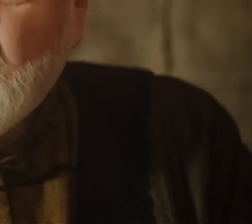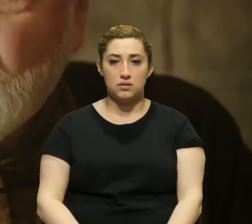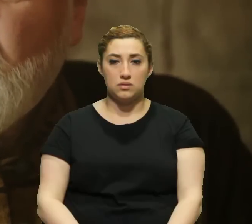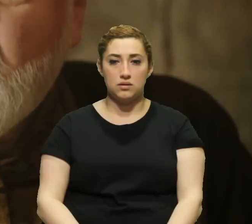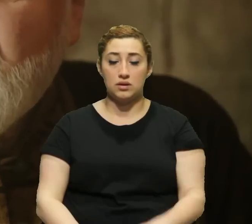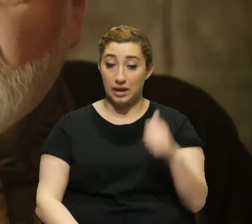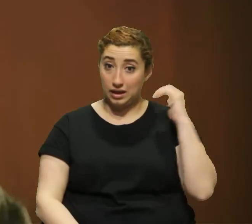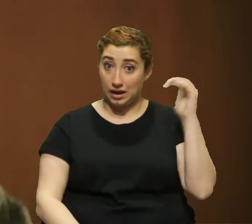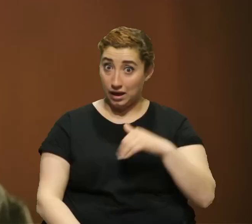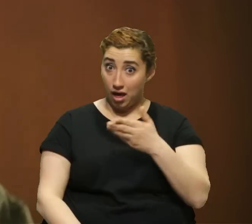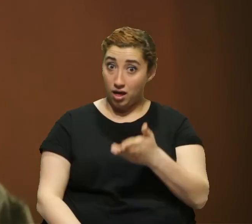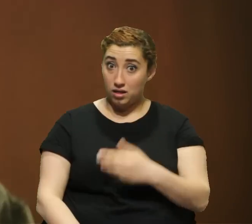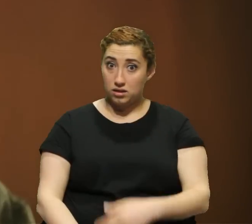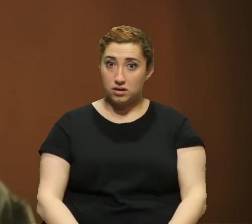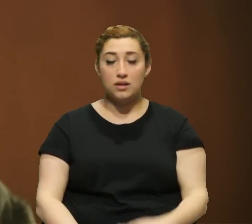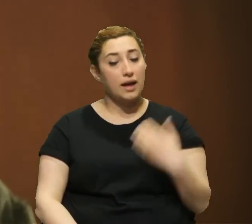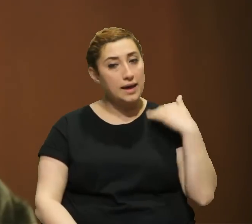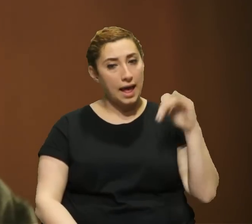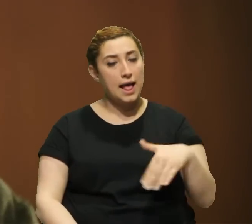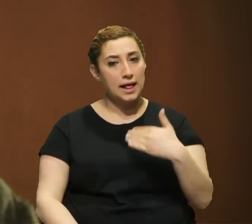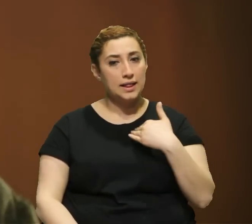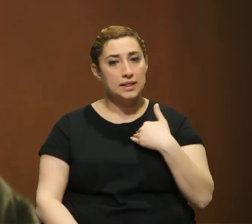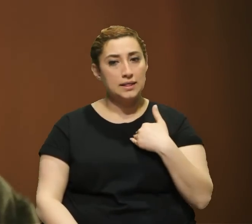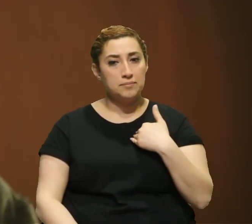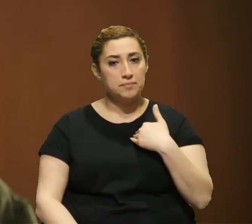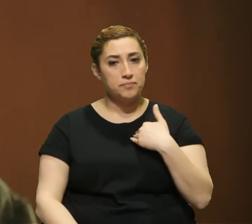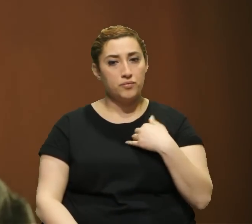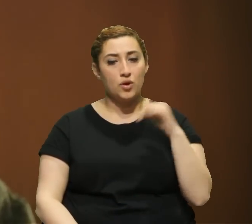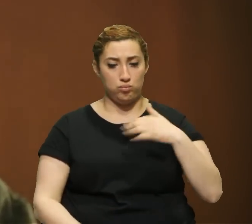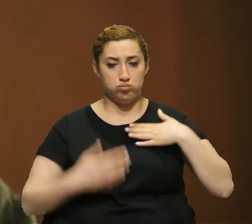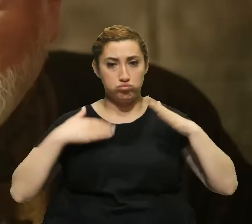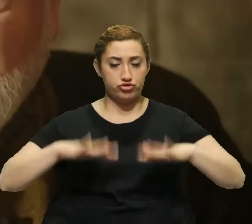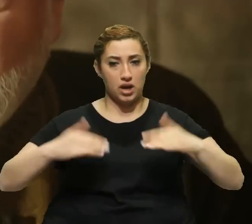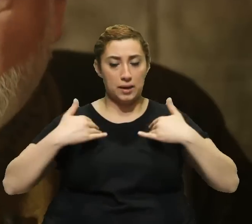Döndün demek. -Döndüm ya. Buradayım işte.